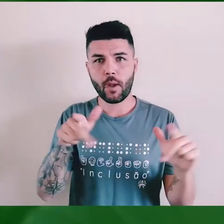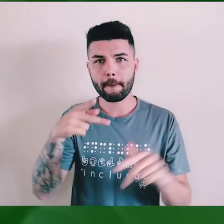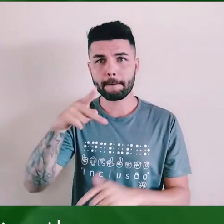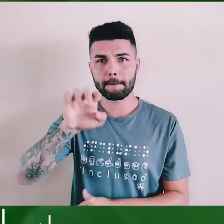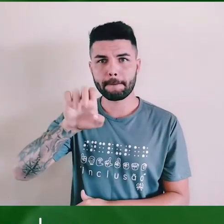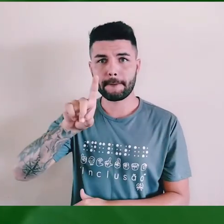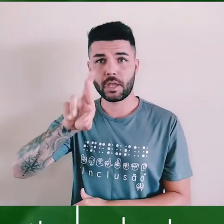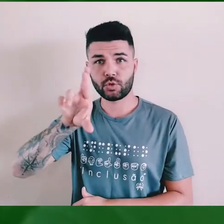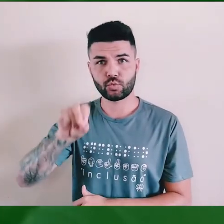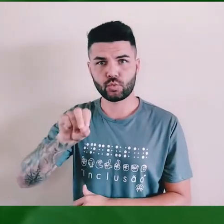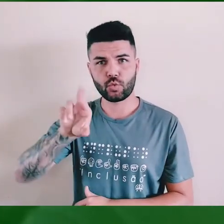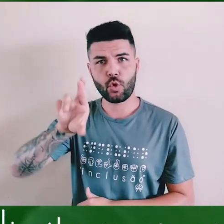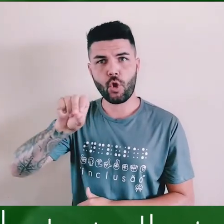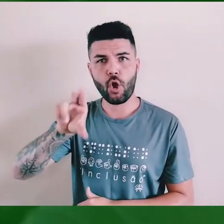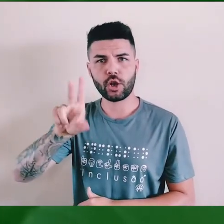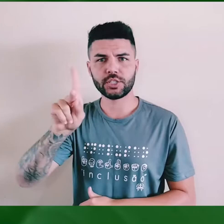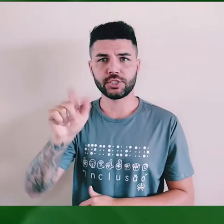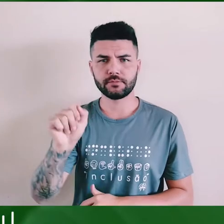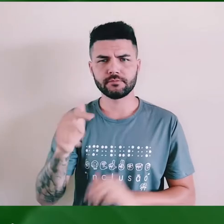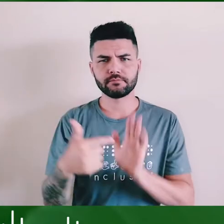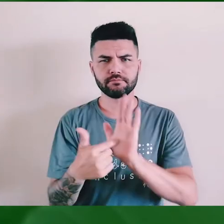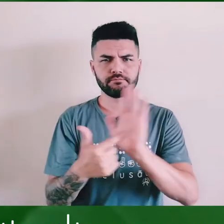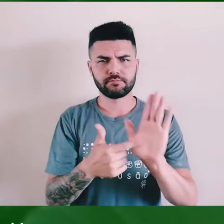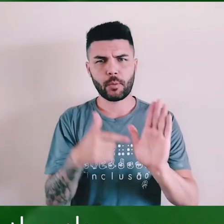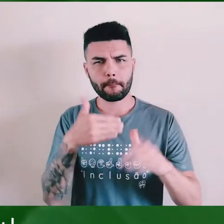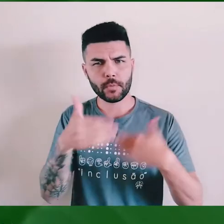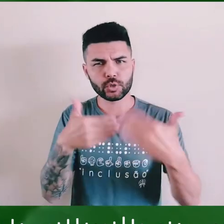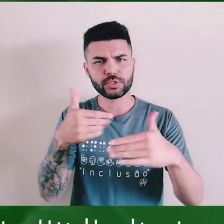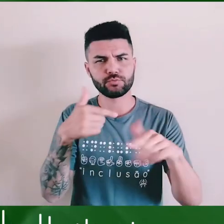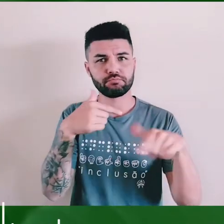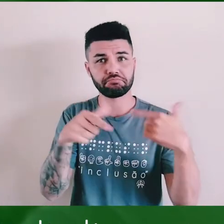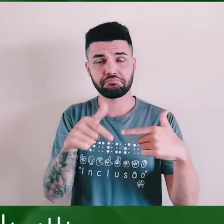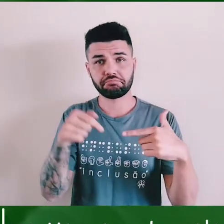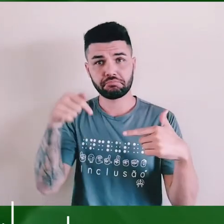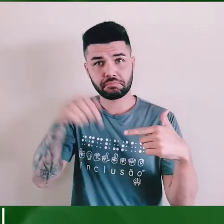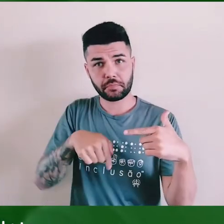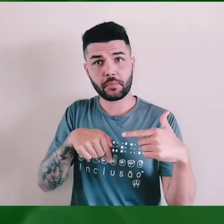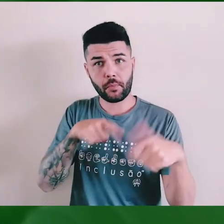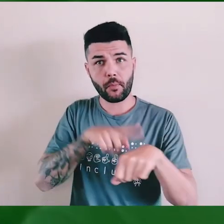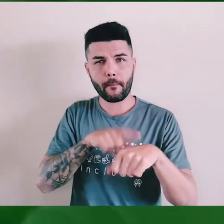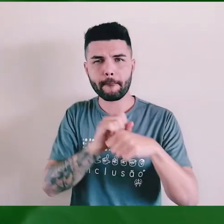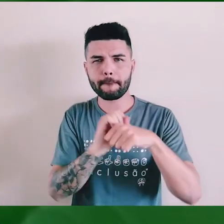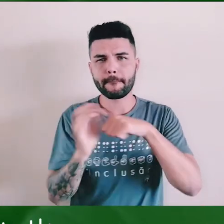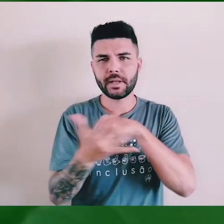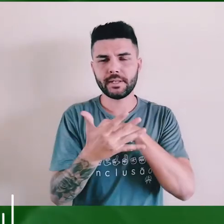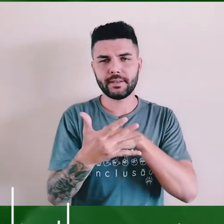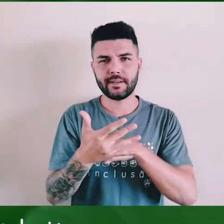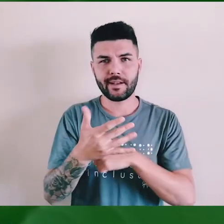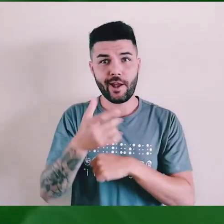esporte, televisão, jornalismo, e seus processos de trabalho durante a pandemia. Ficou curioso?